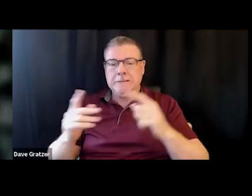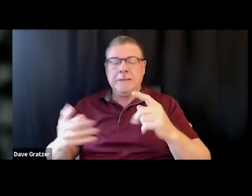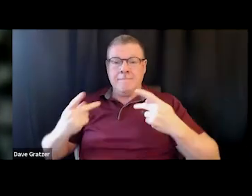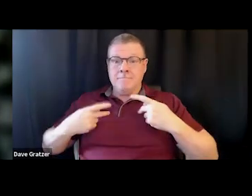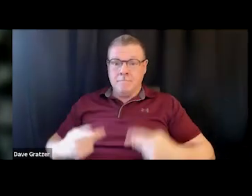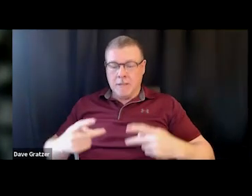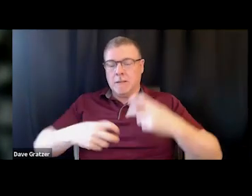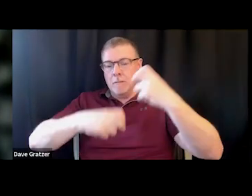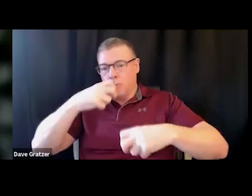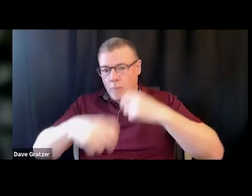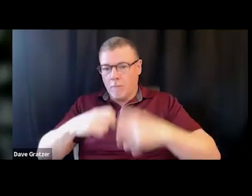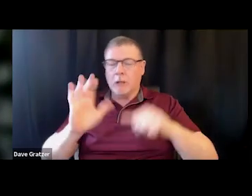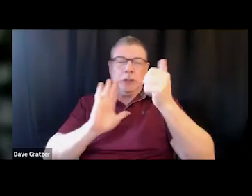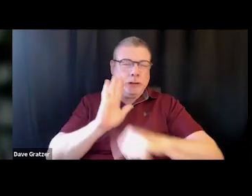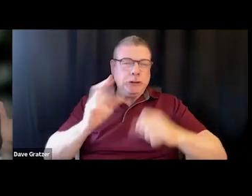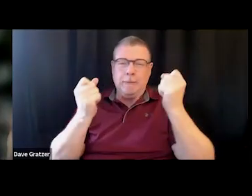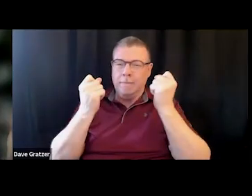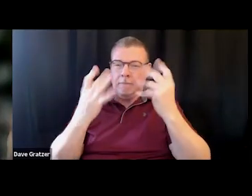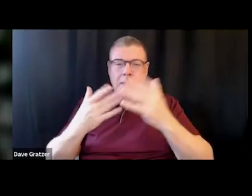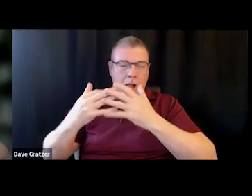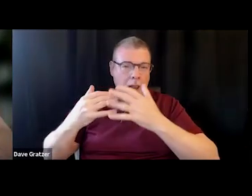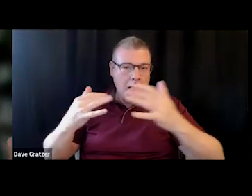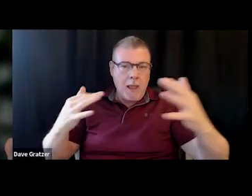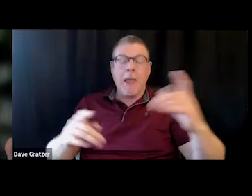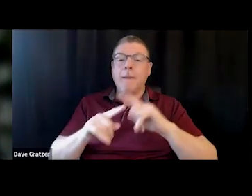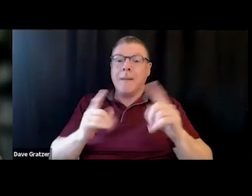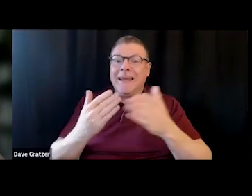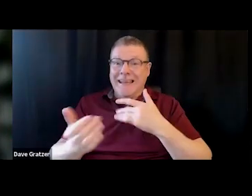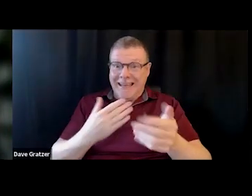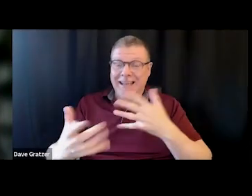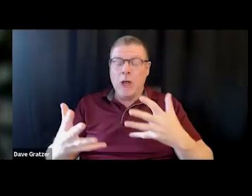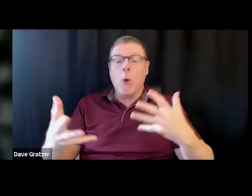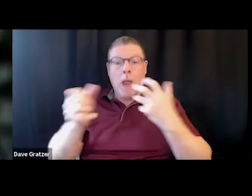cirugías, de todo. Y a pesar de que fue atropellado por un vehículo,